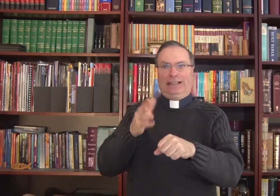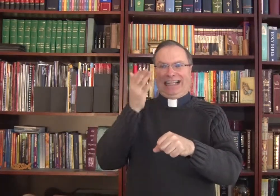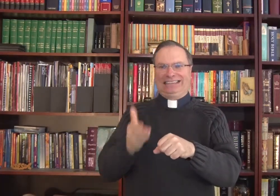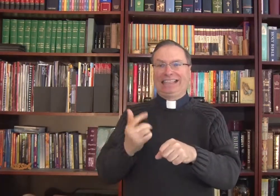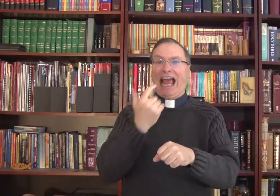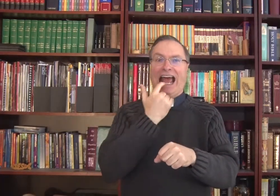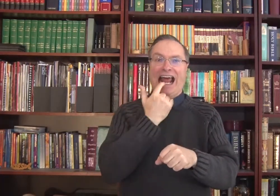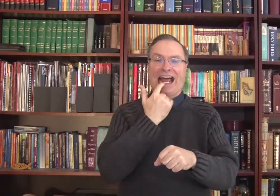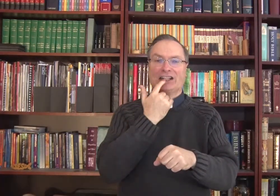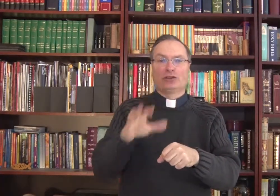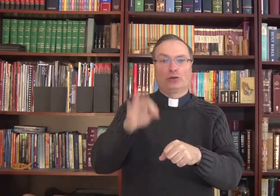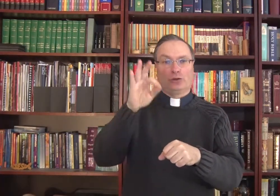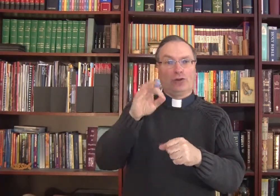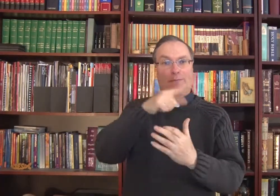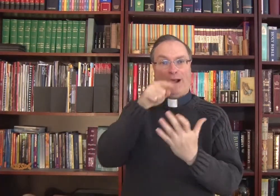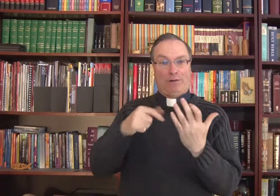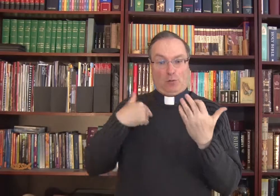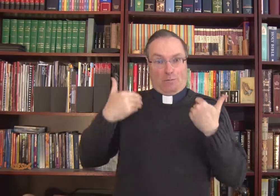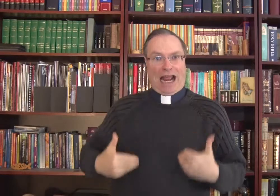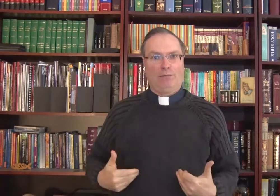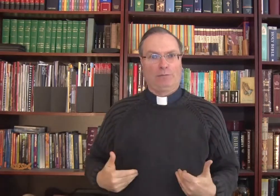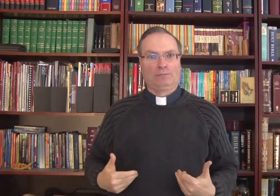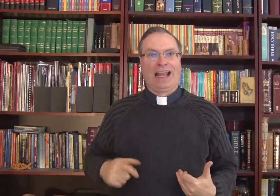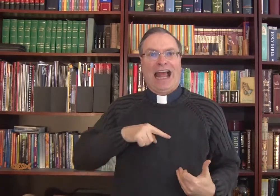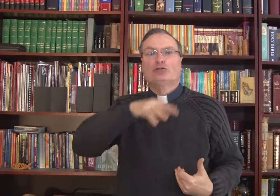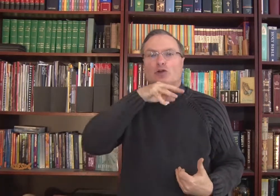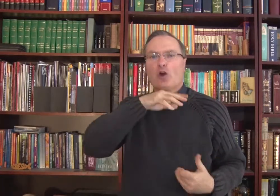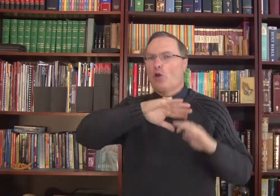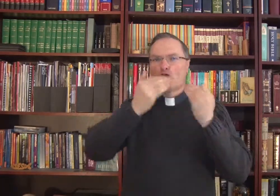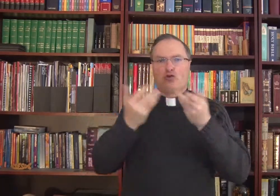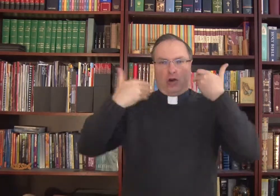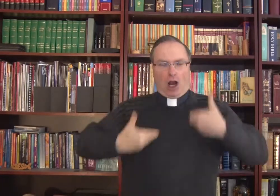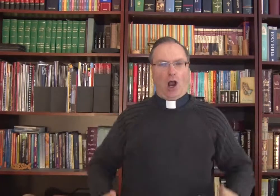Ainsi, la langue se trouve parmi nos membres; elle souille tout notre corps